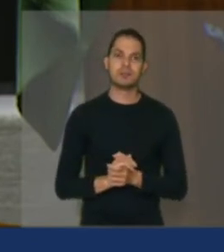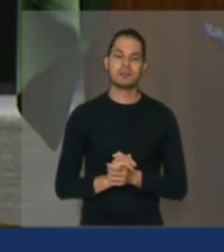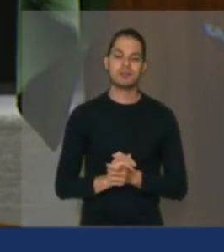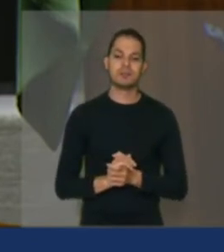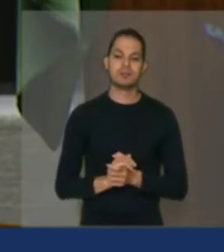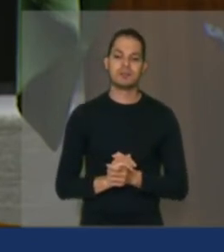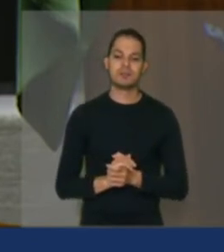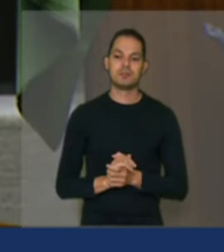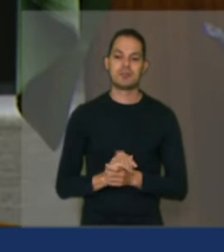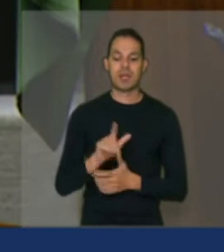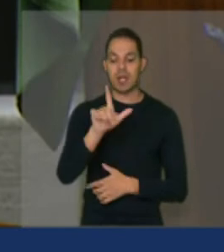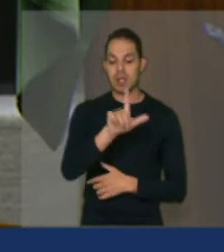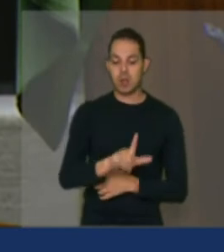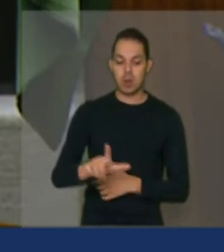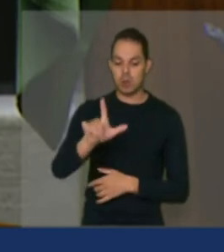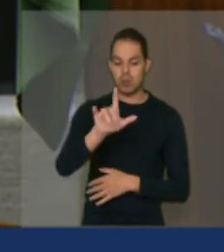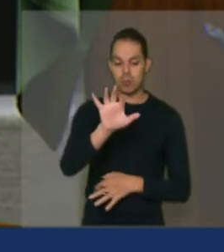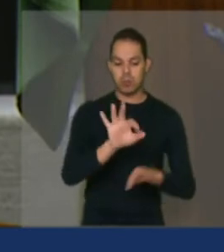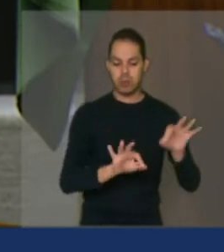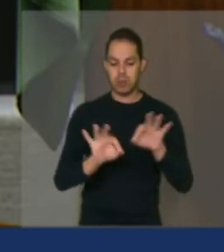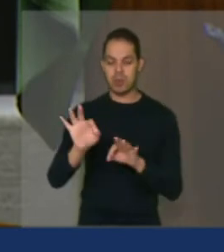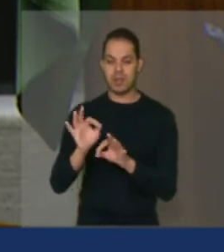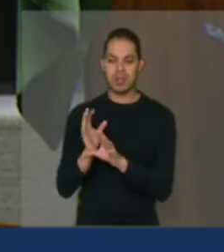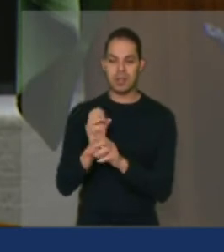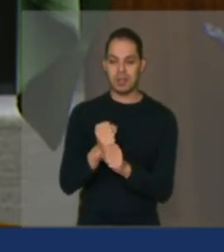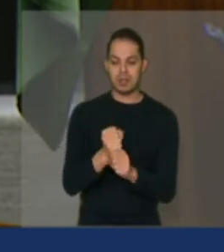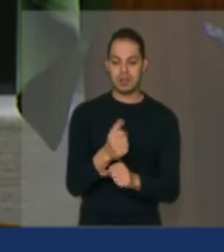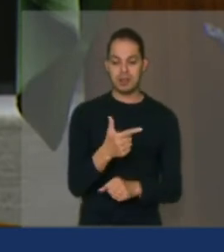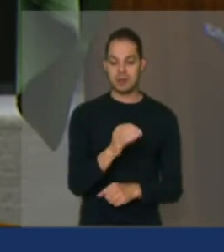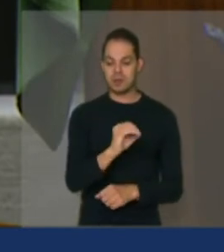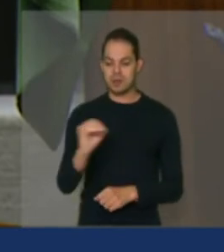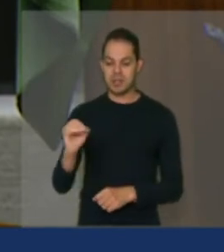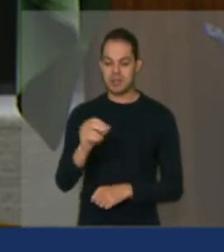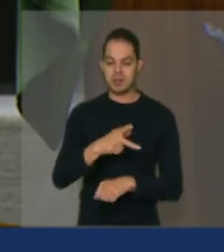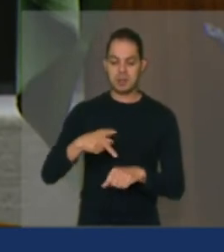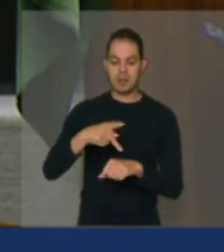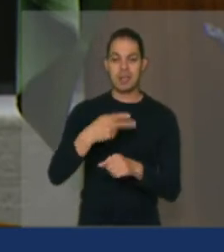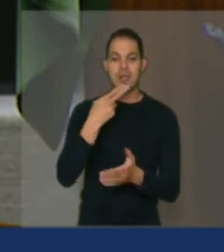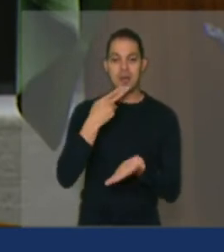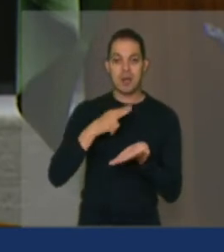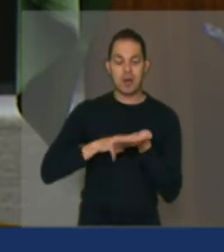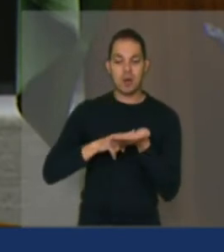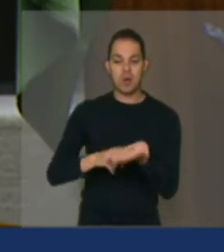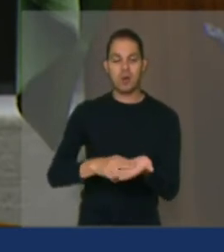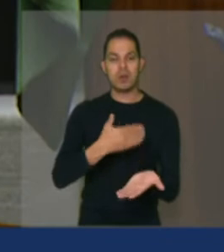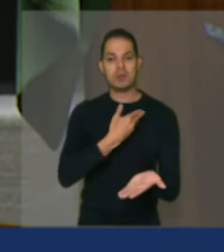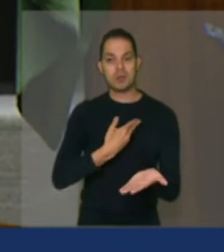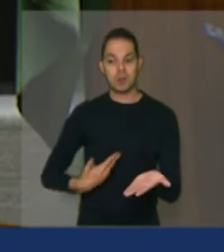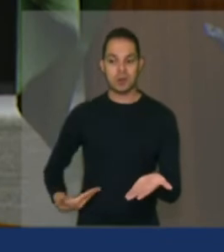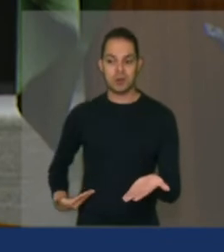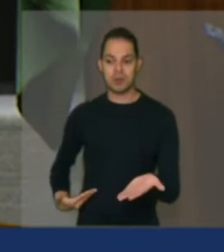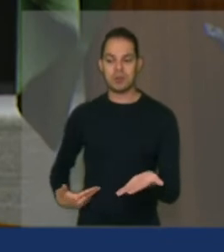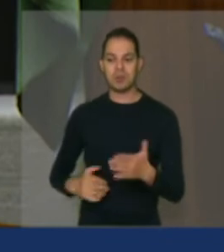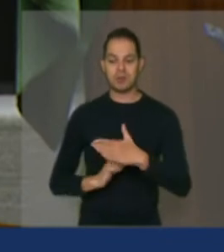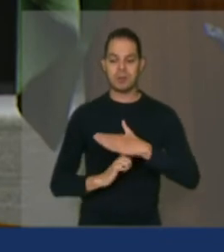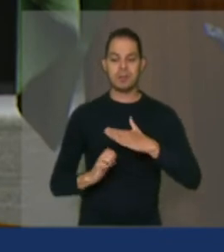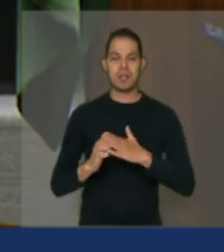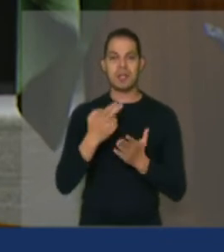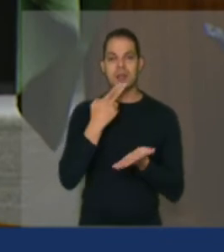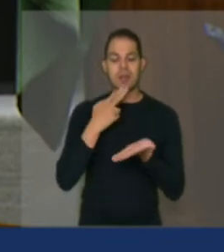STICA, SÃO 200 PAÍSES QUE TÊM CORREIOS E POSTAGENS PÚ BLICAS, EMPRESAS DE POSTAGENS PÚBLICAS E AQUI ESSA AGRESSÃO AO ESTADO